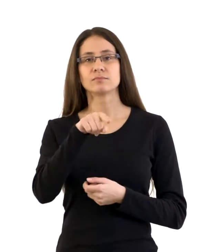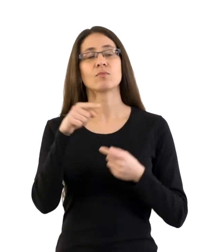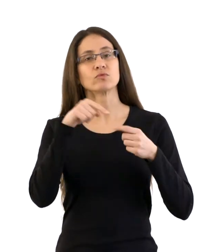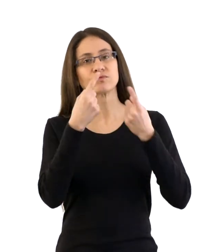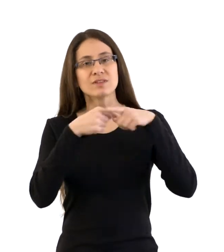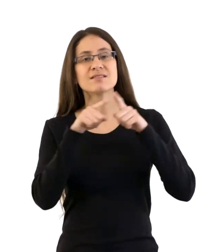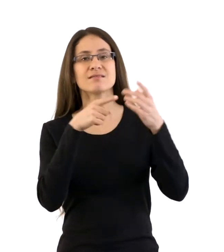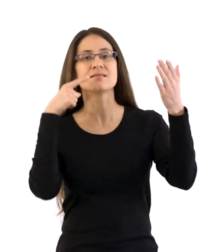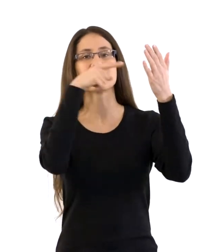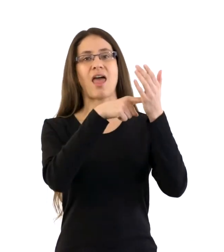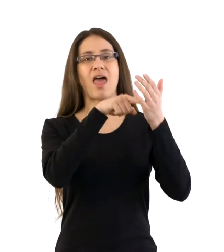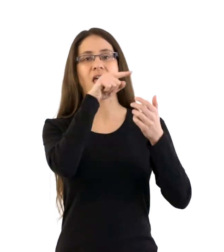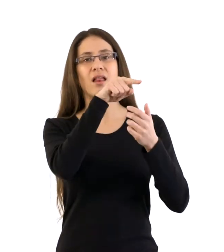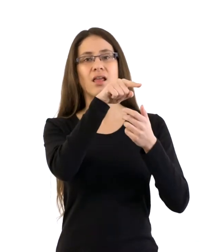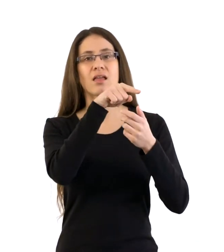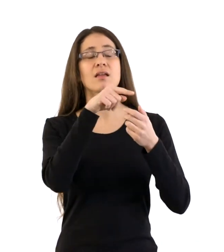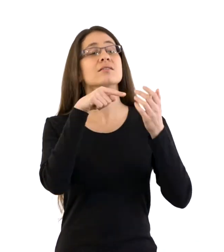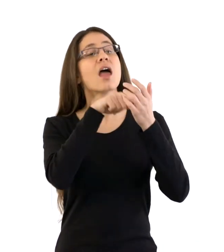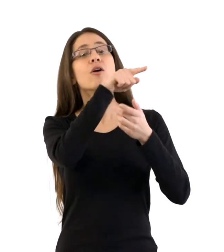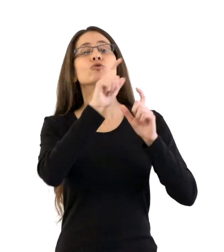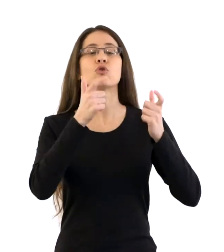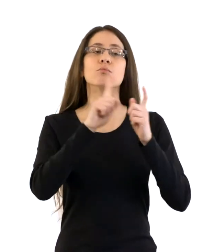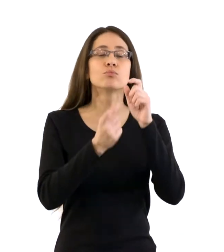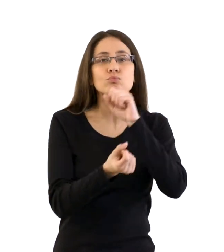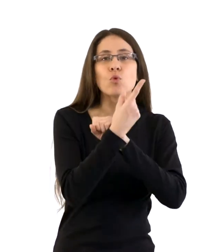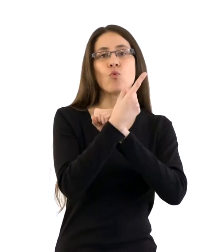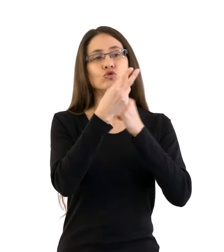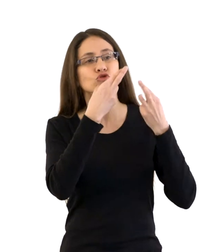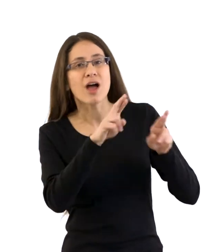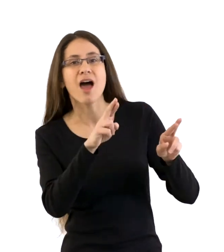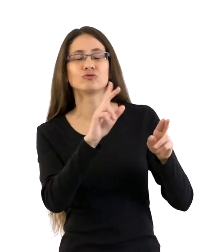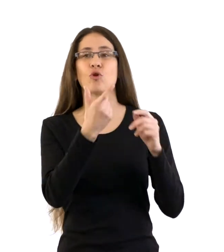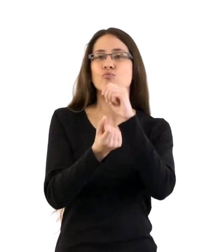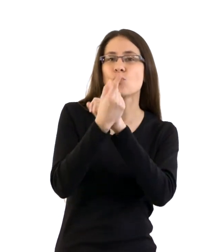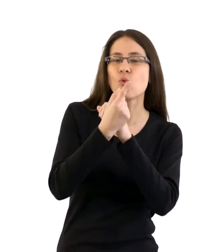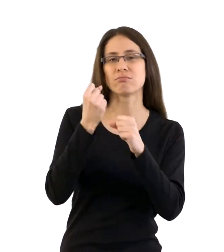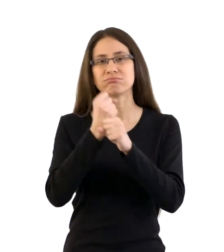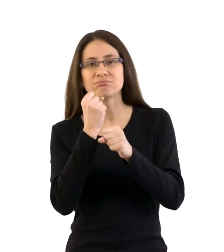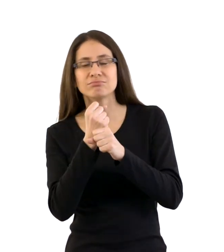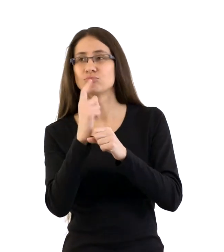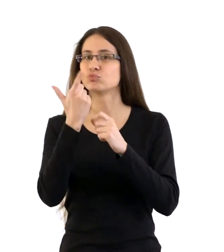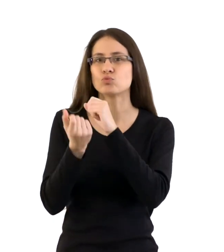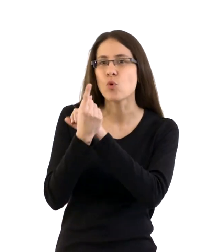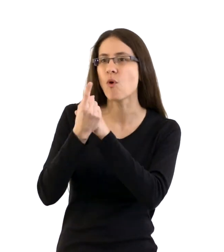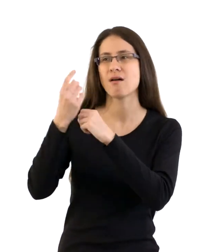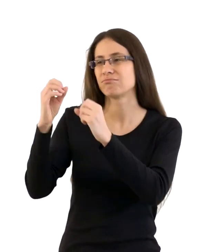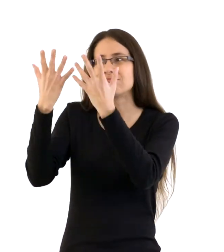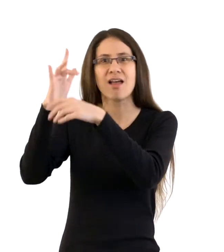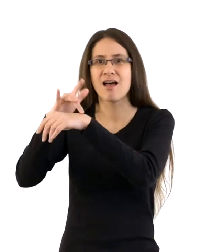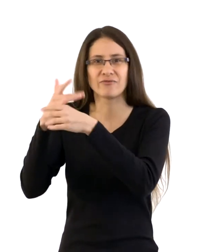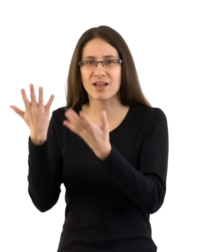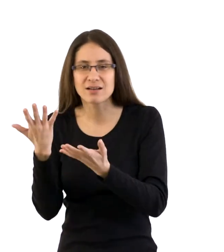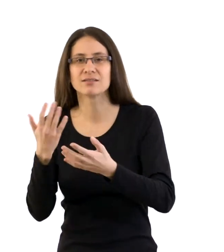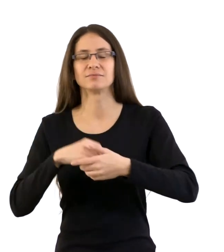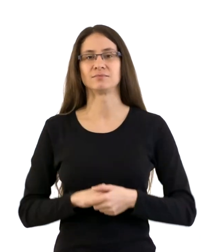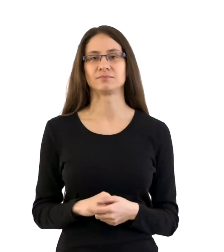zmierzają do osiągnięcia celu, często poprzez wytworzenie unikatowego produktu, usługi bądź rezultatu,